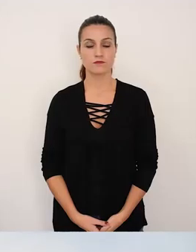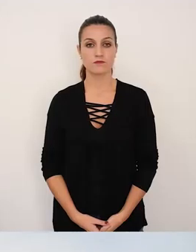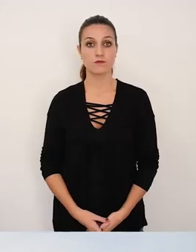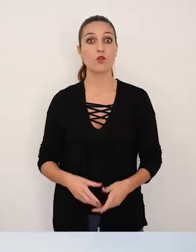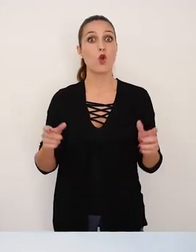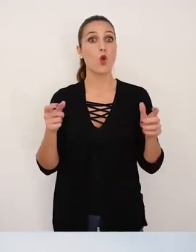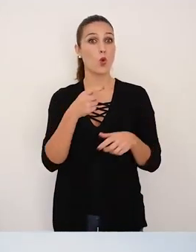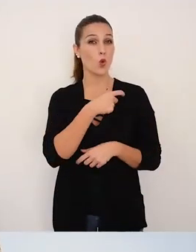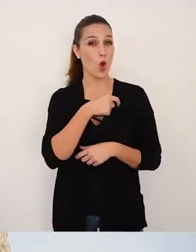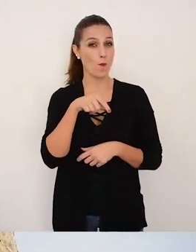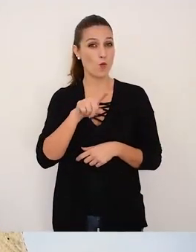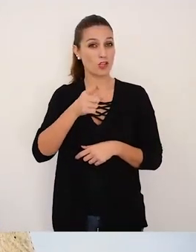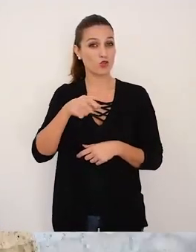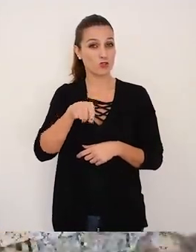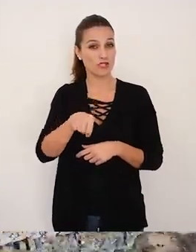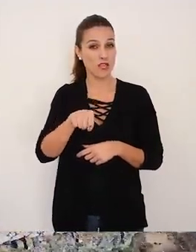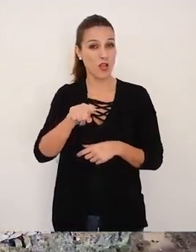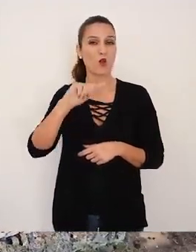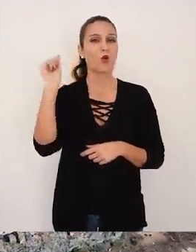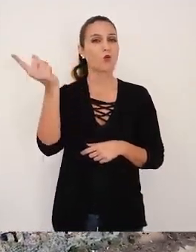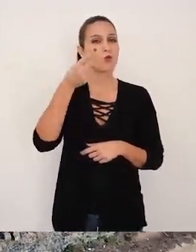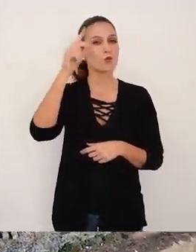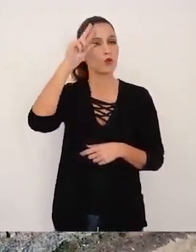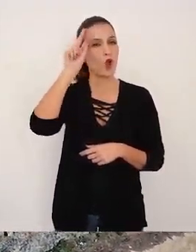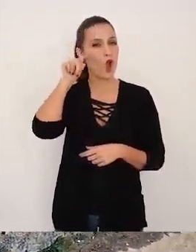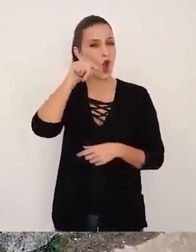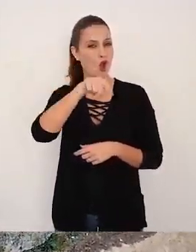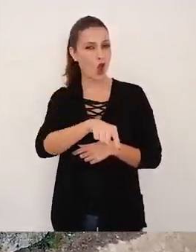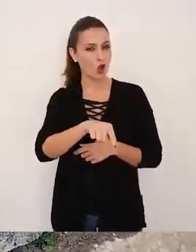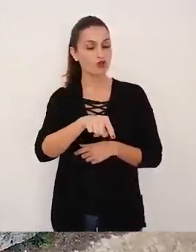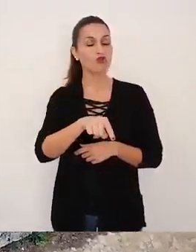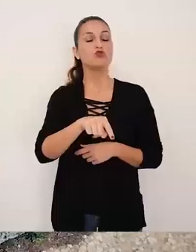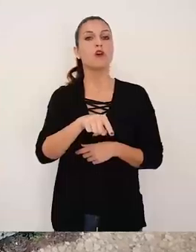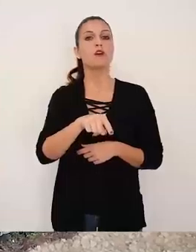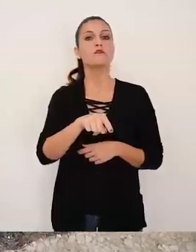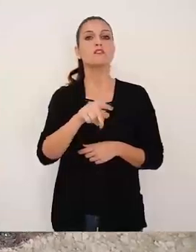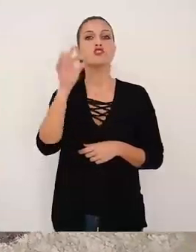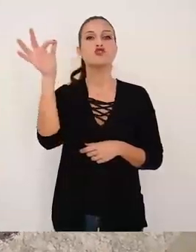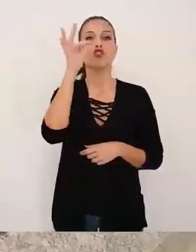Il comune di Giurdignano è conosciuto nel mondo culturale e turistico pugliese come